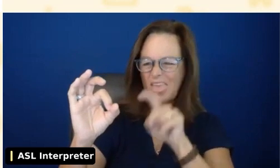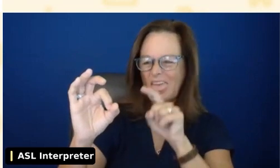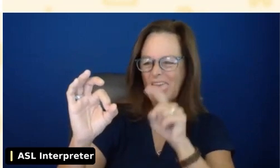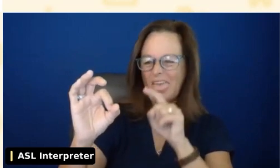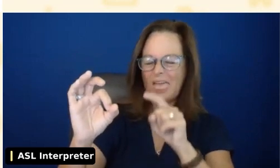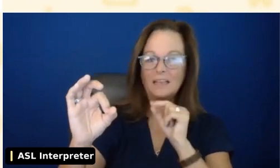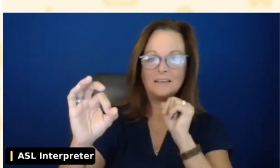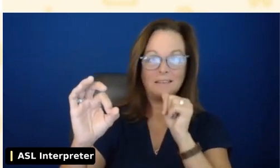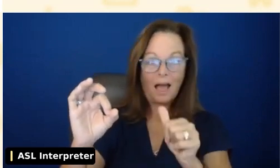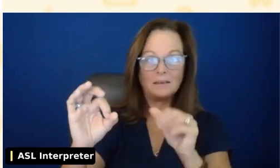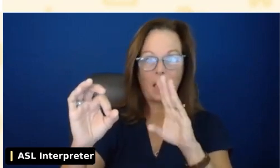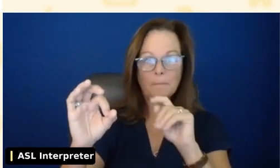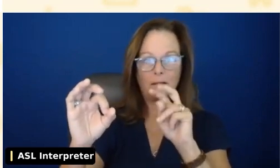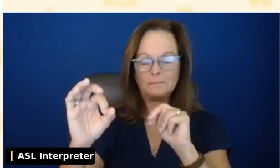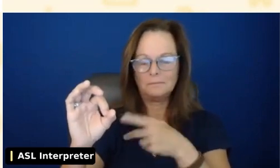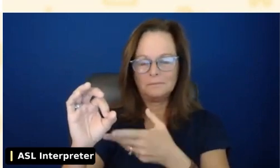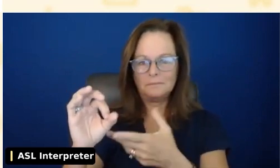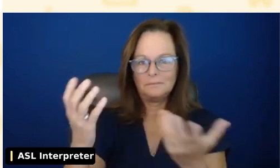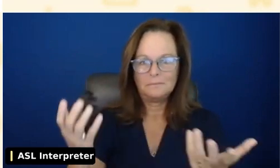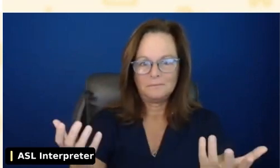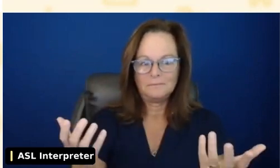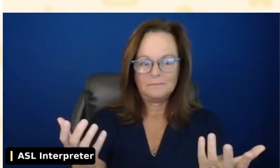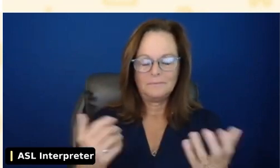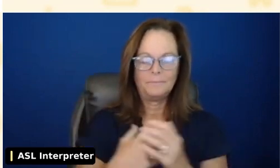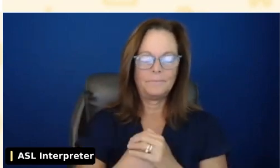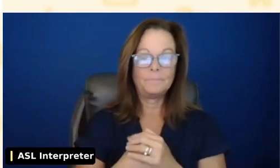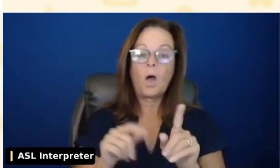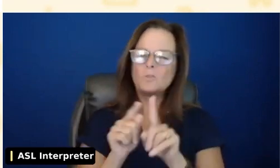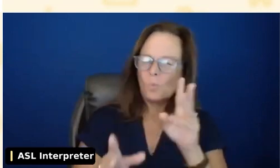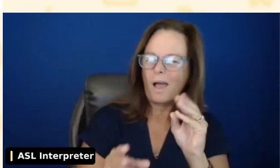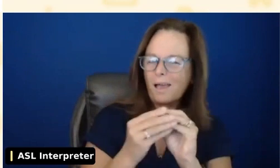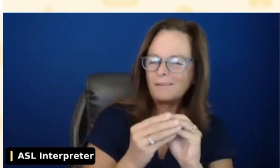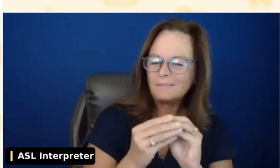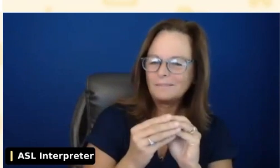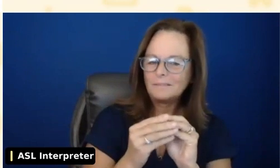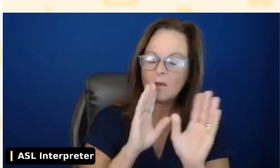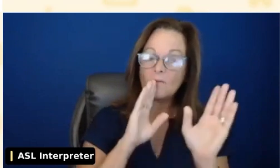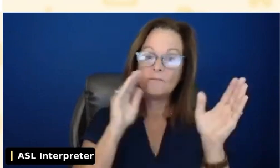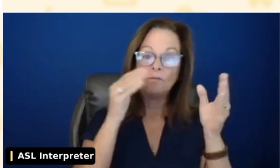Y también otro para agregar a eso. Si está enfocado, ¿puedo ver el enfoque?